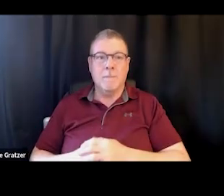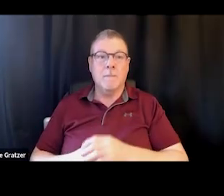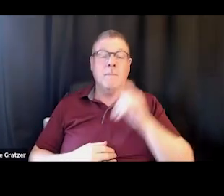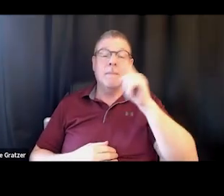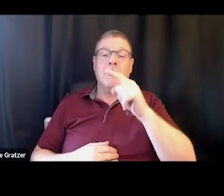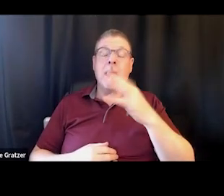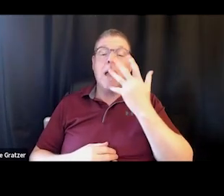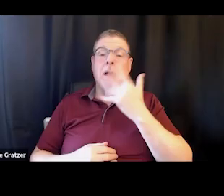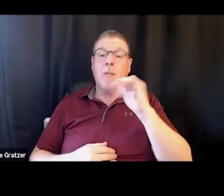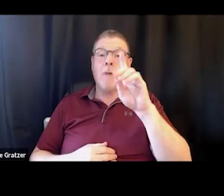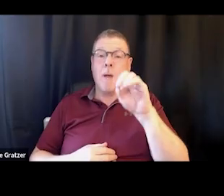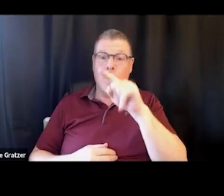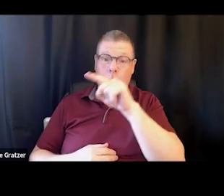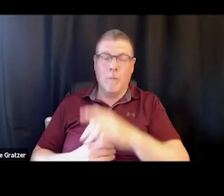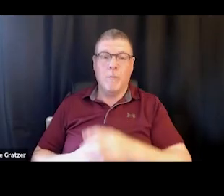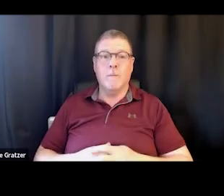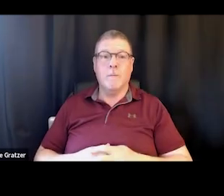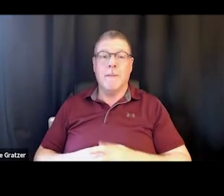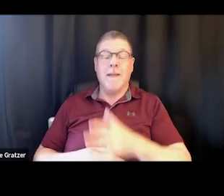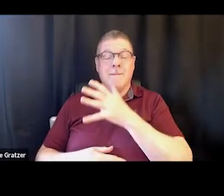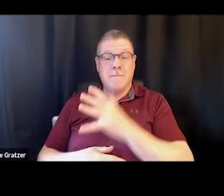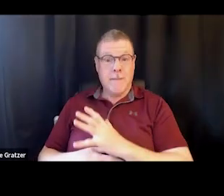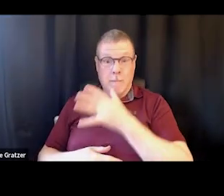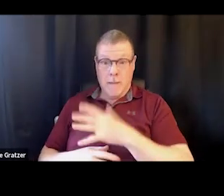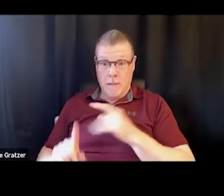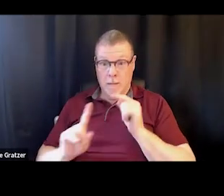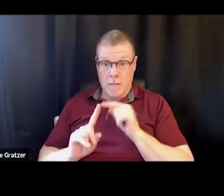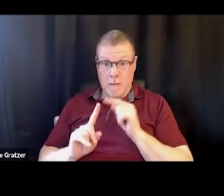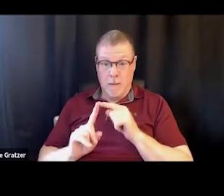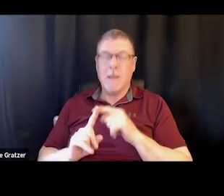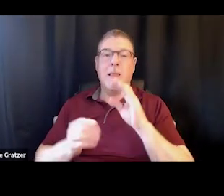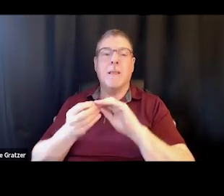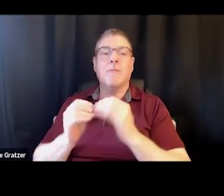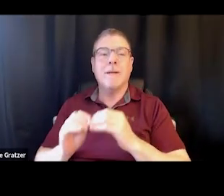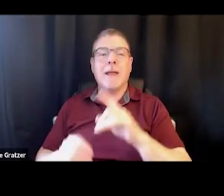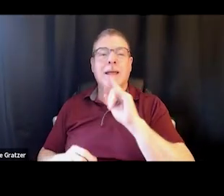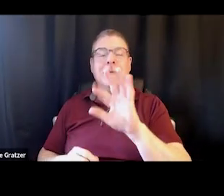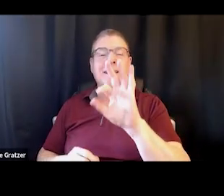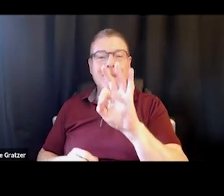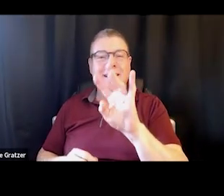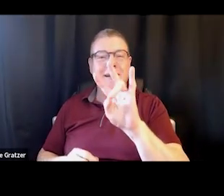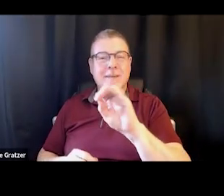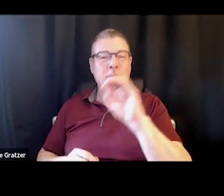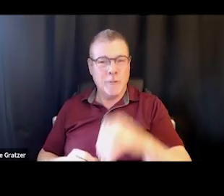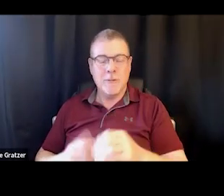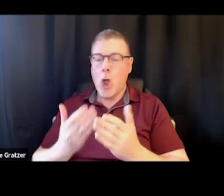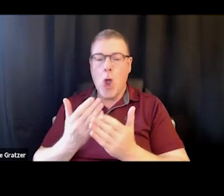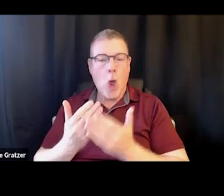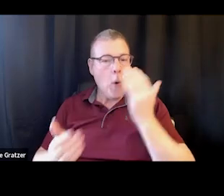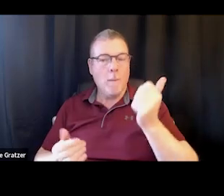encontró que en términos de delincuentes femeninas, esa tasa era alrededor del 97 %. Prácticamente cada mujer